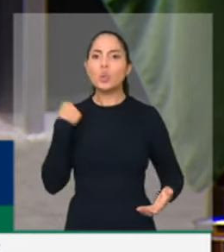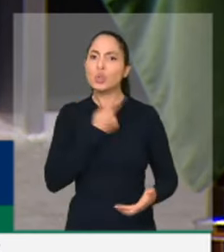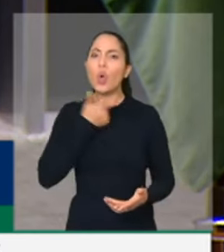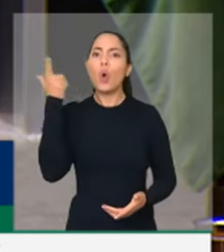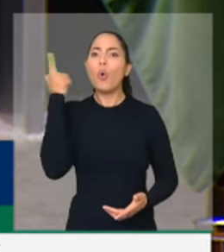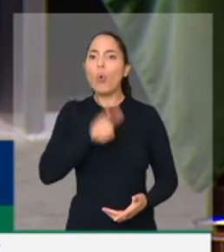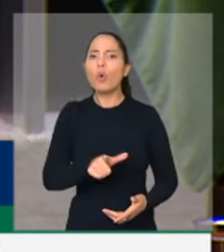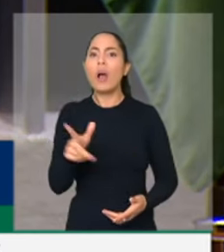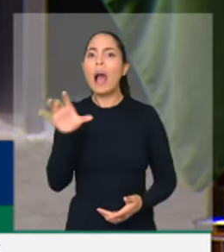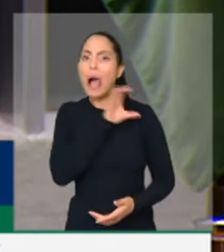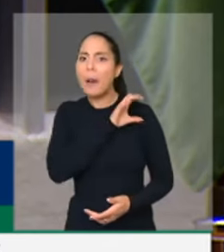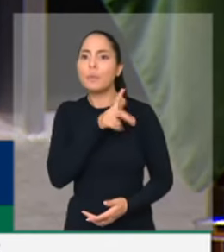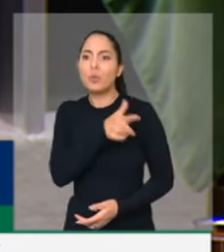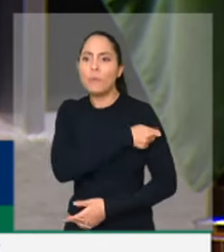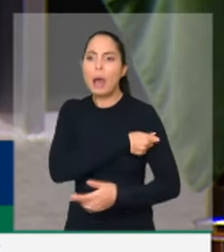AQUI, SE NÓS VACINARMOS 1